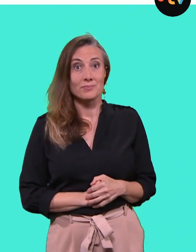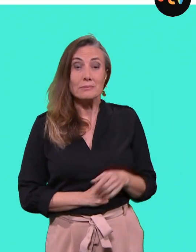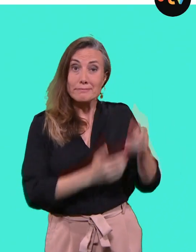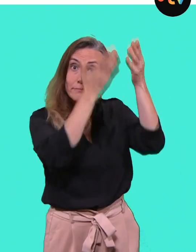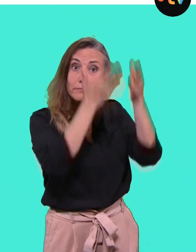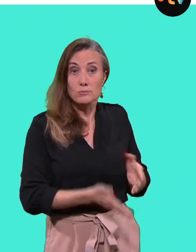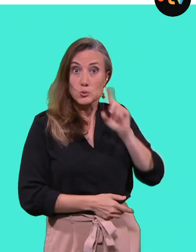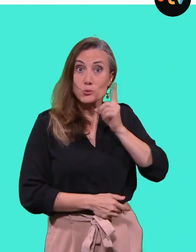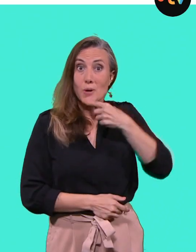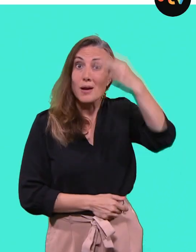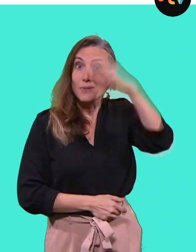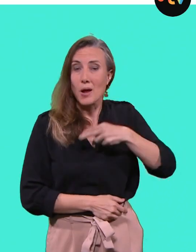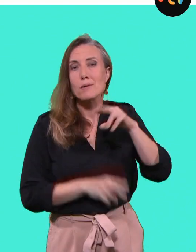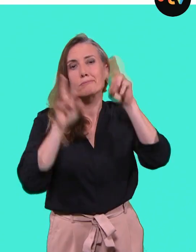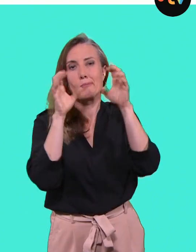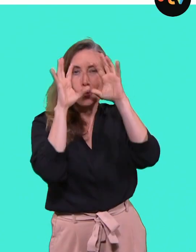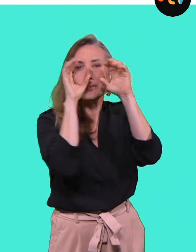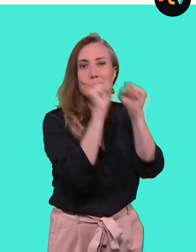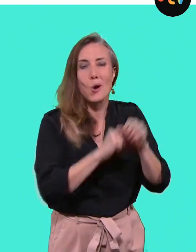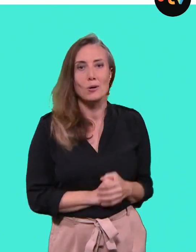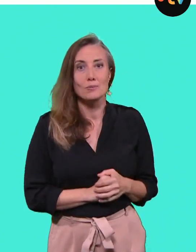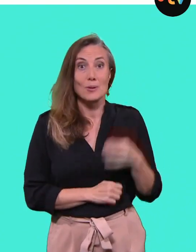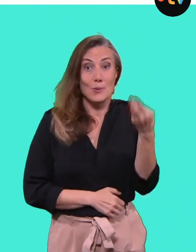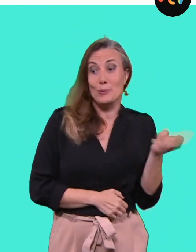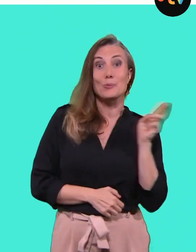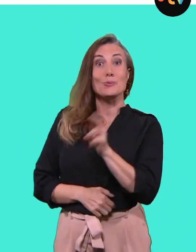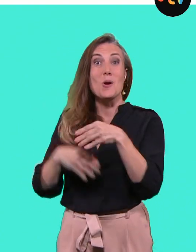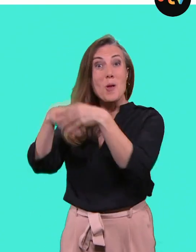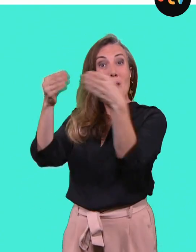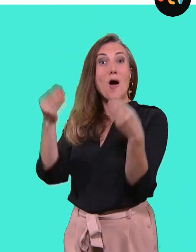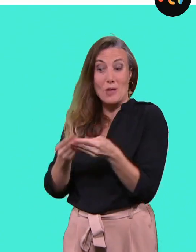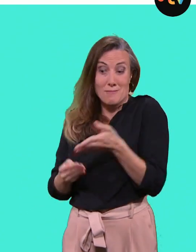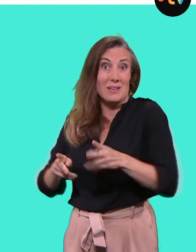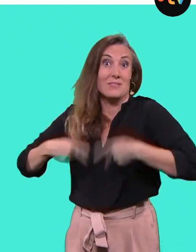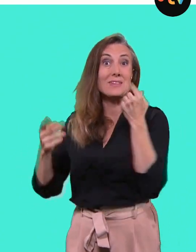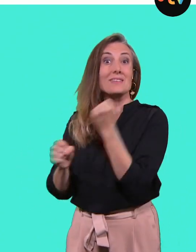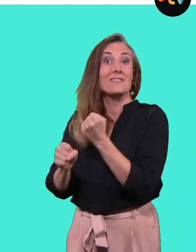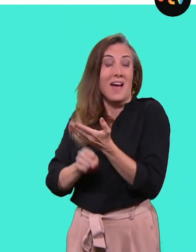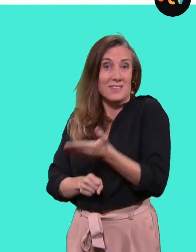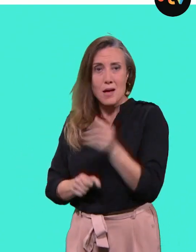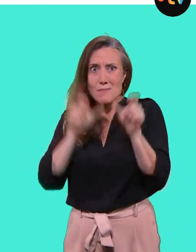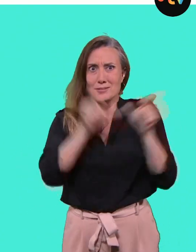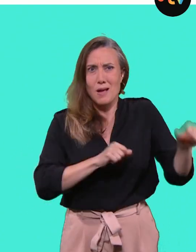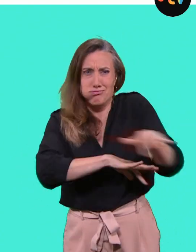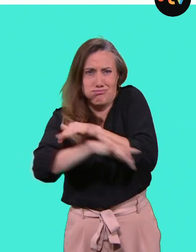Une performance pour cet athlète sourd et aveugle, atteint du syndrome de Usher.